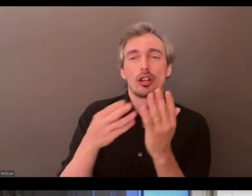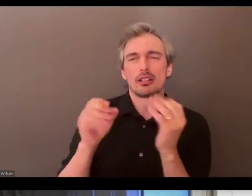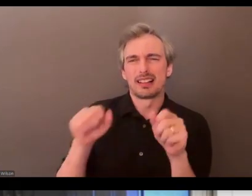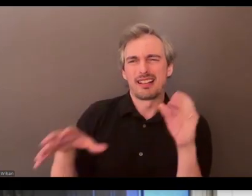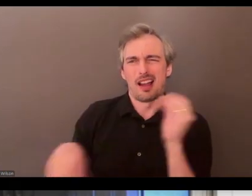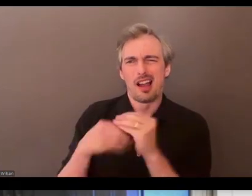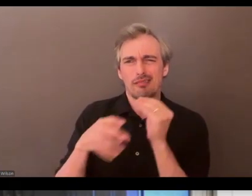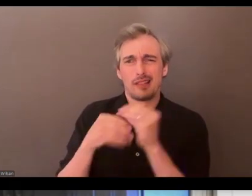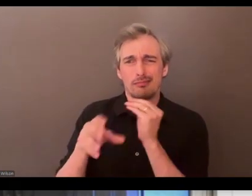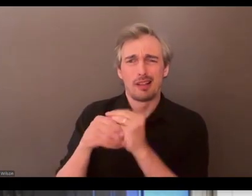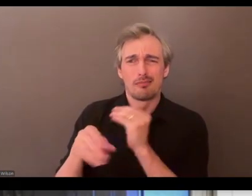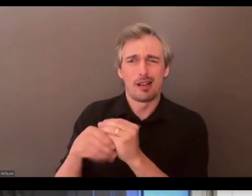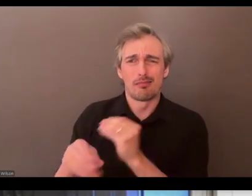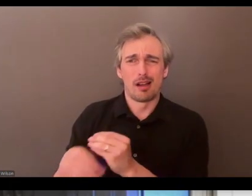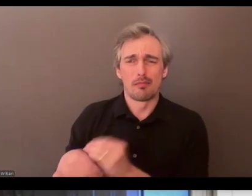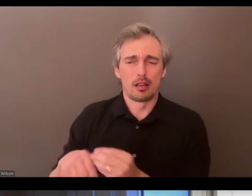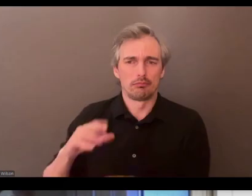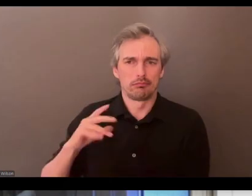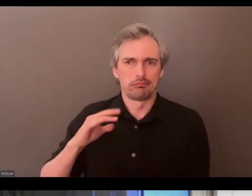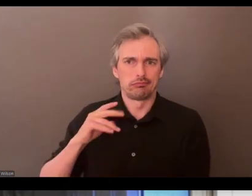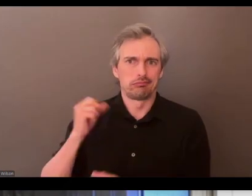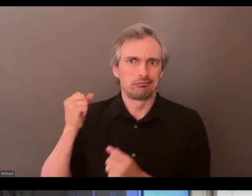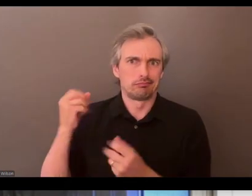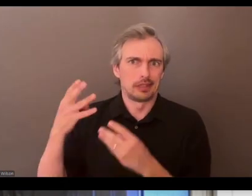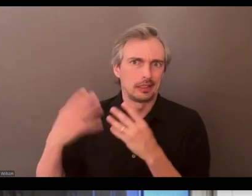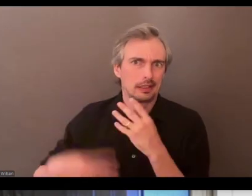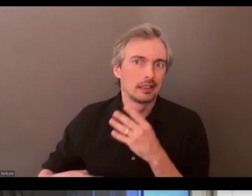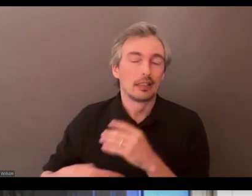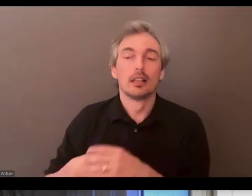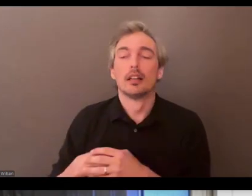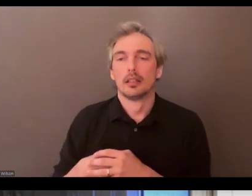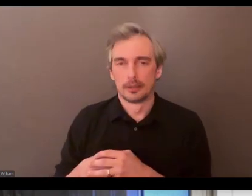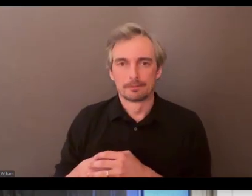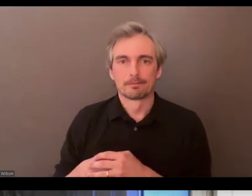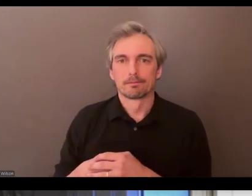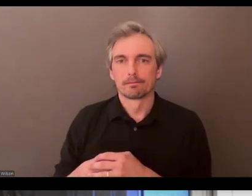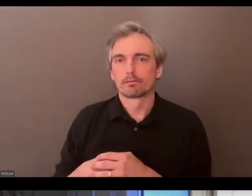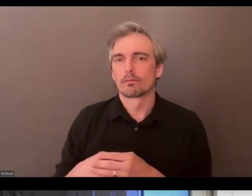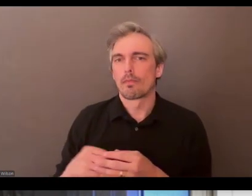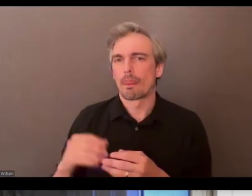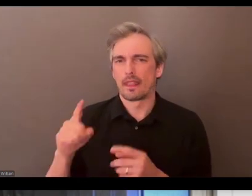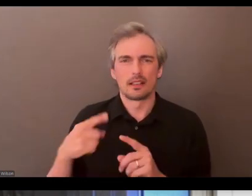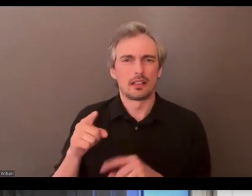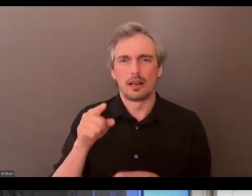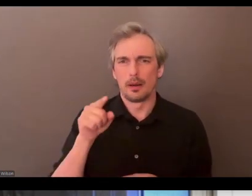ですから、メニュ ーを見て、必要なものをクリ ックし、不要なものはクリックしないだけです。